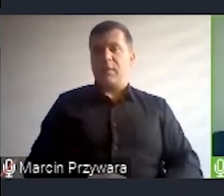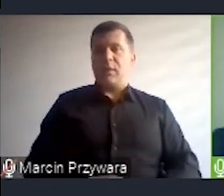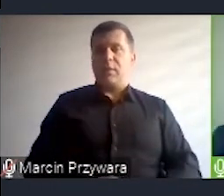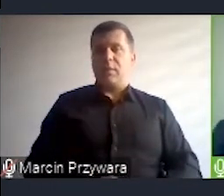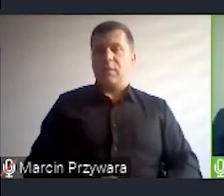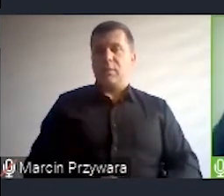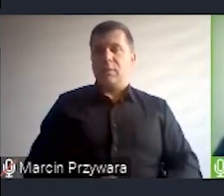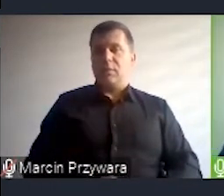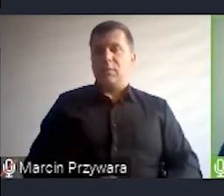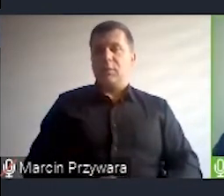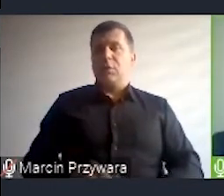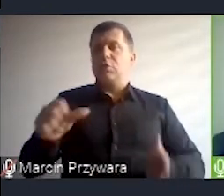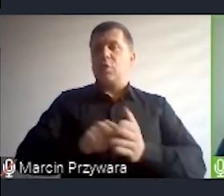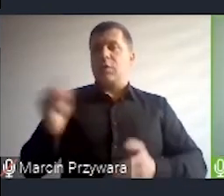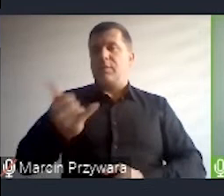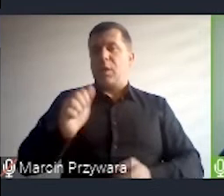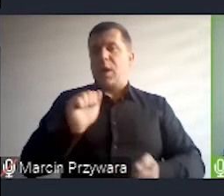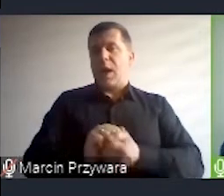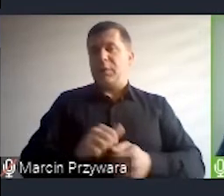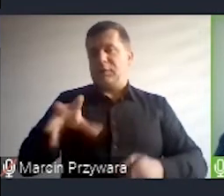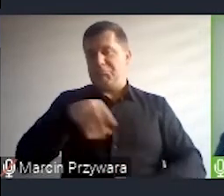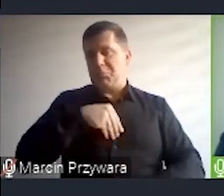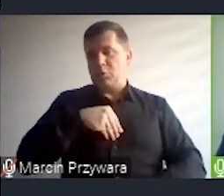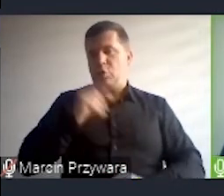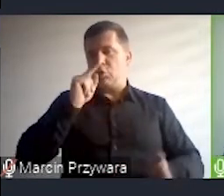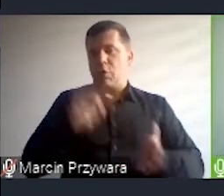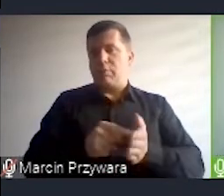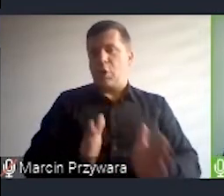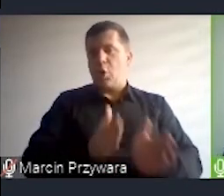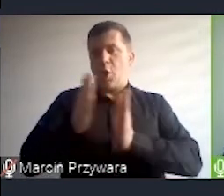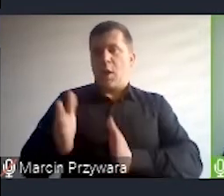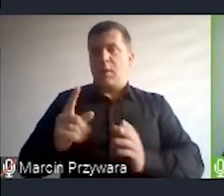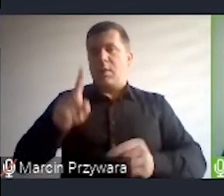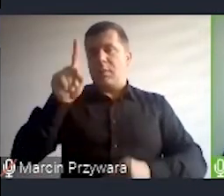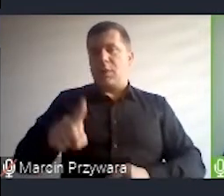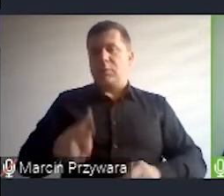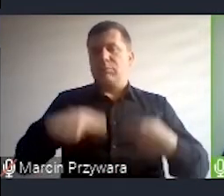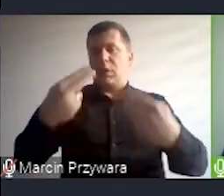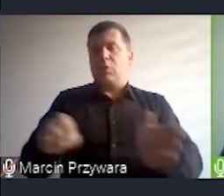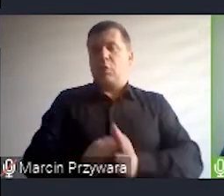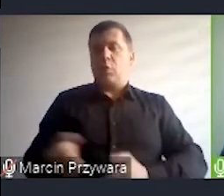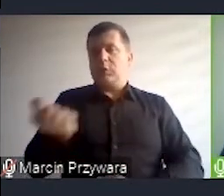ponieważ środek trwały amortyzować można dopiero w kolejnym miesiącu od przekazania do użytkowania.